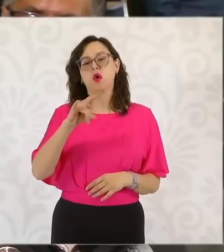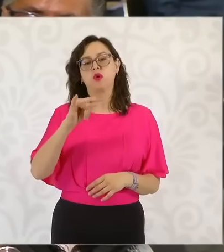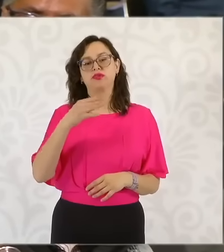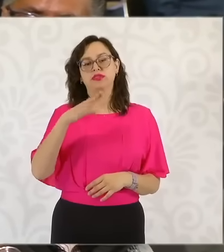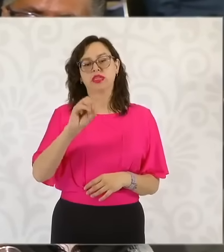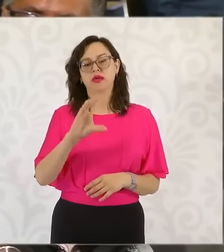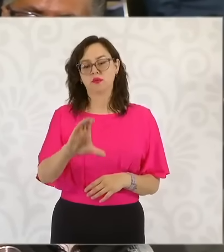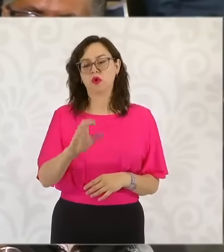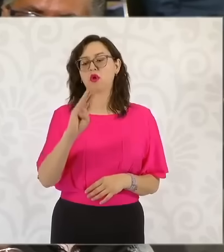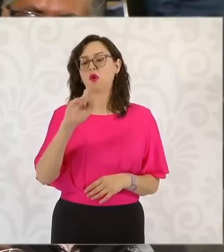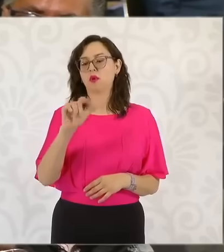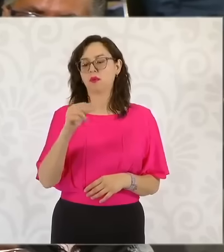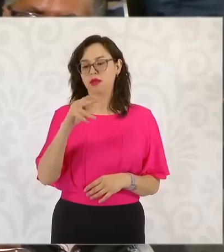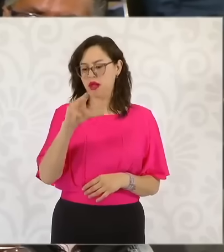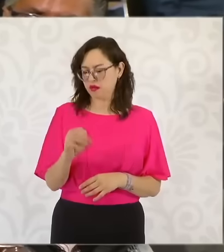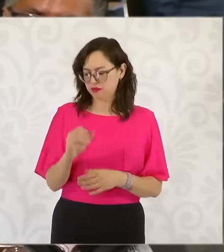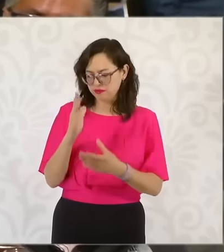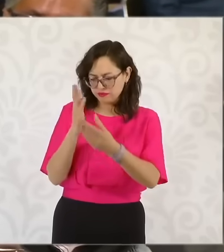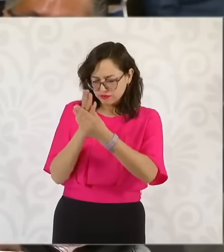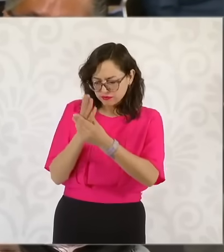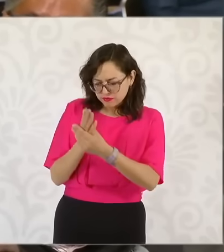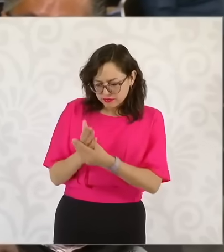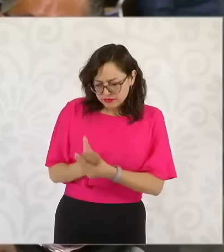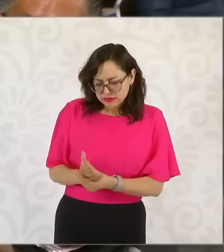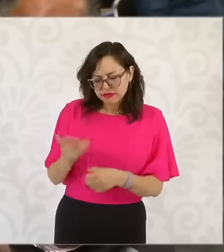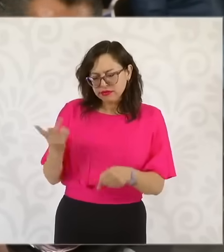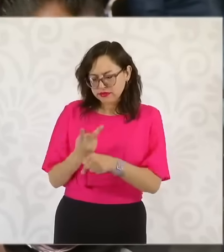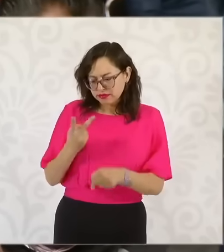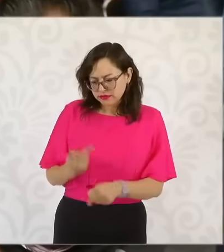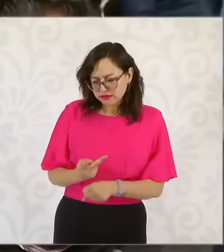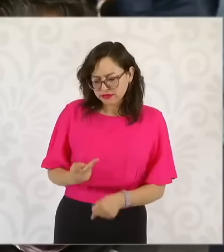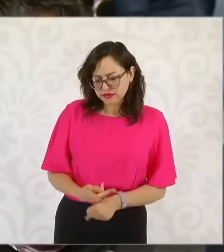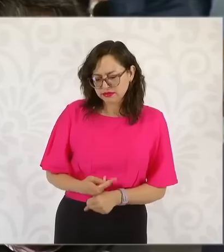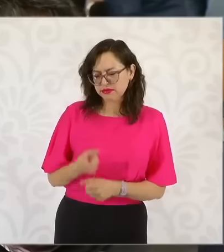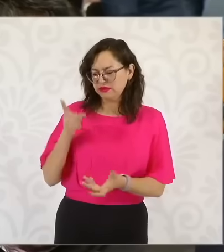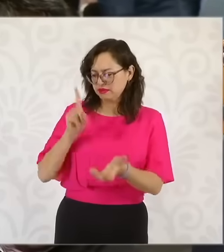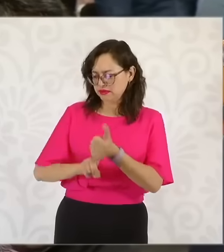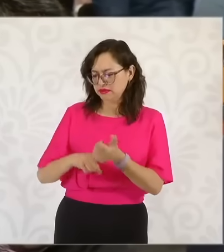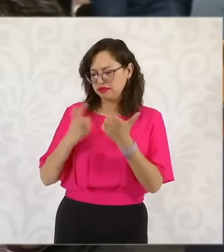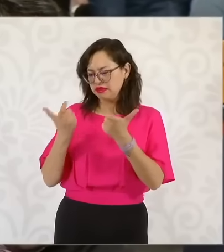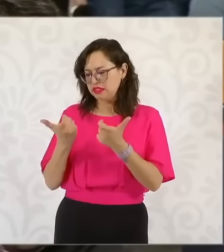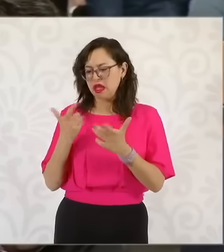la WIF pues se daba cuenta de varios millones de pesos que se movieron a través de diversas cuentas